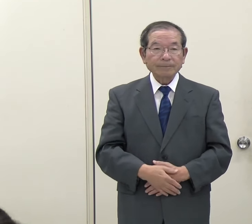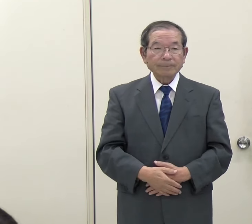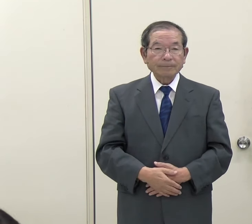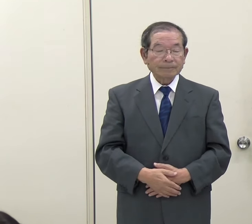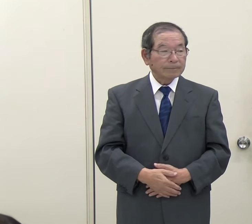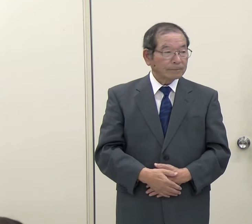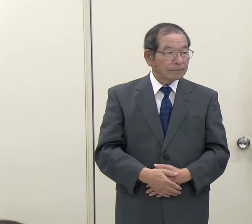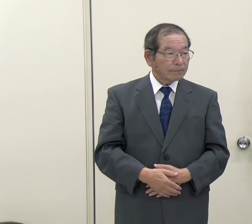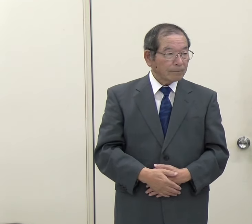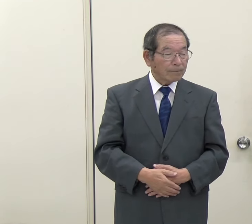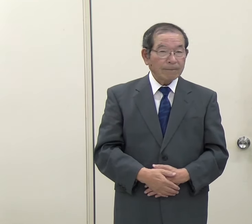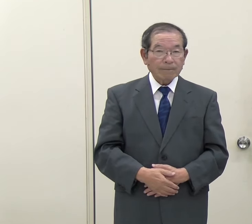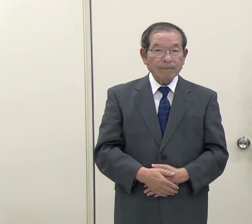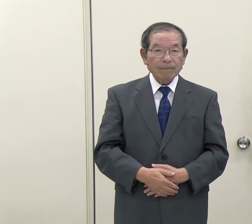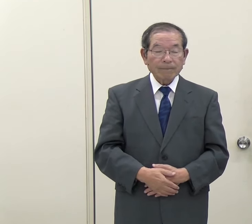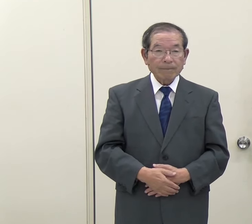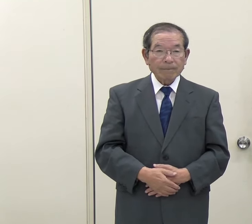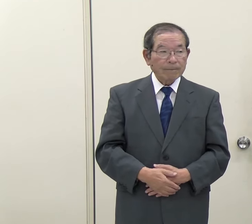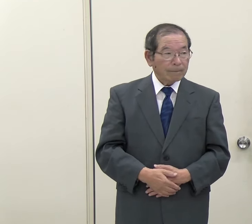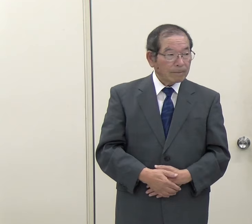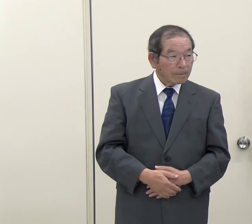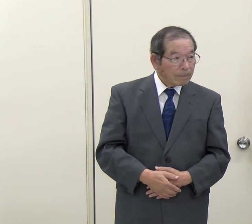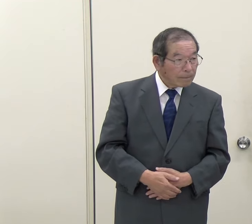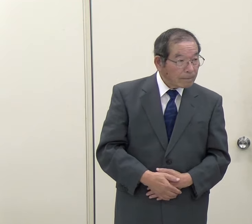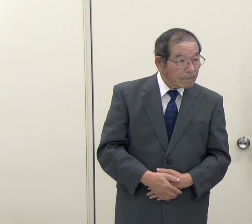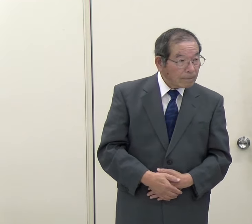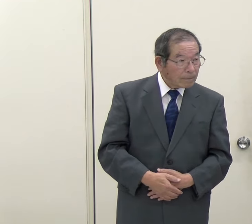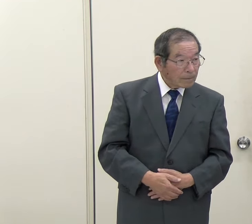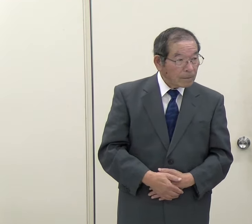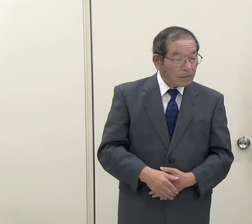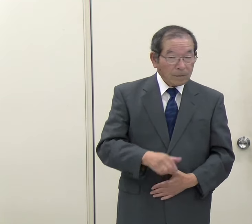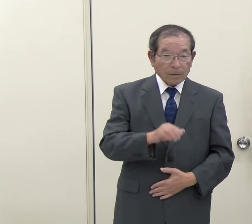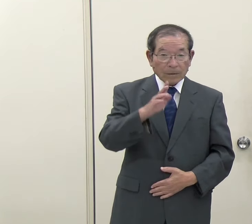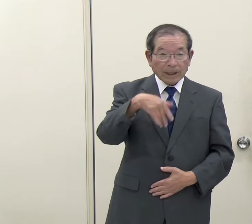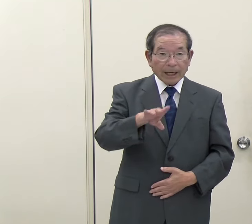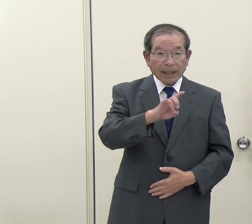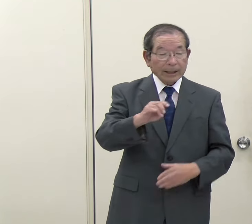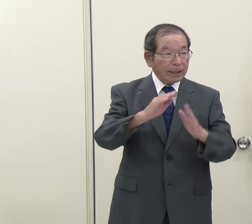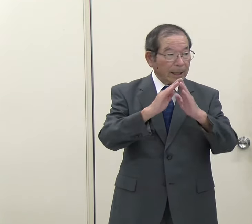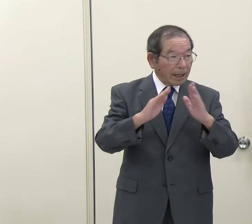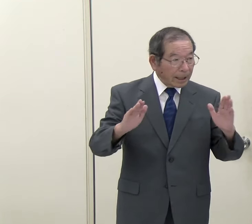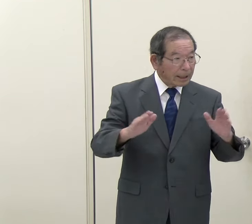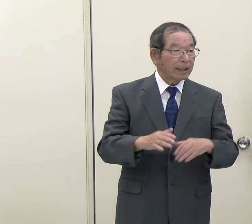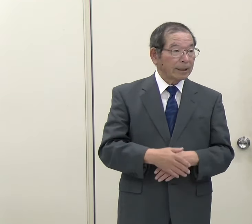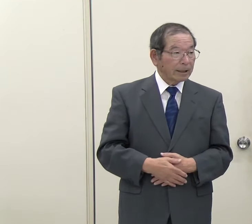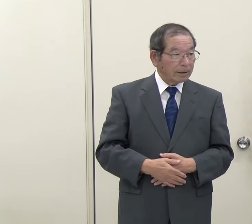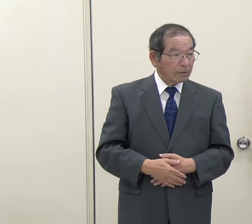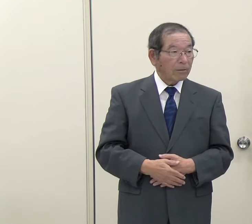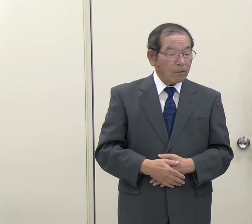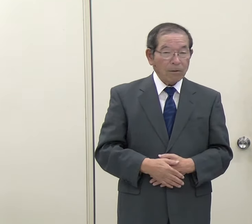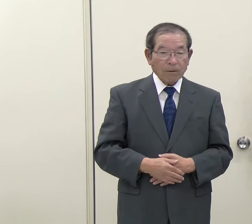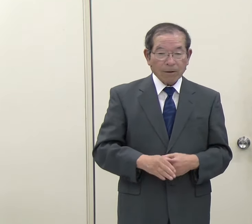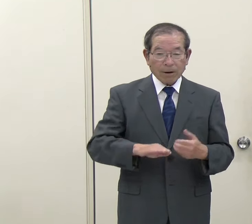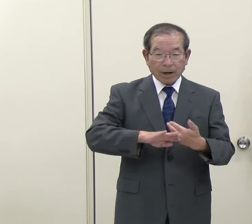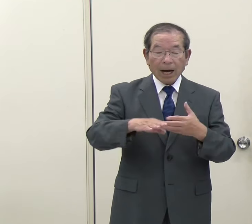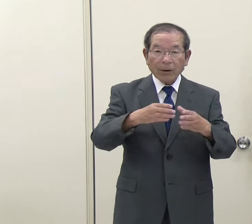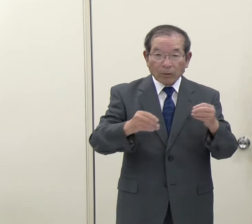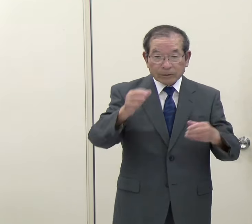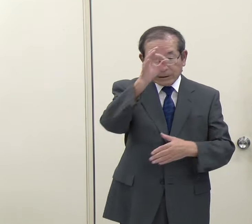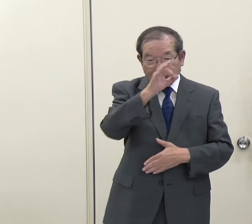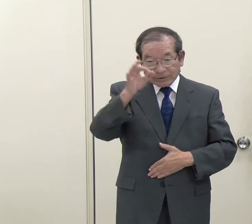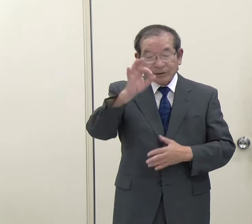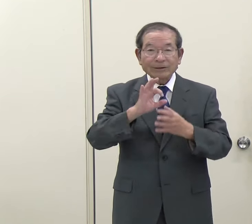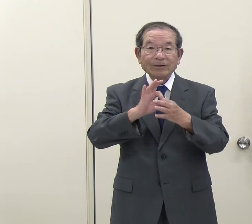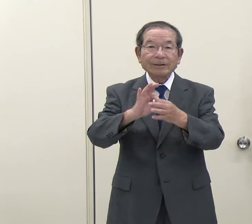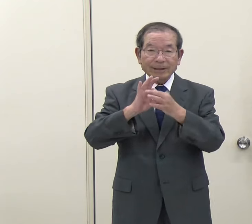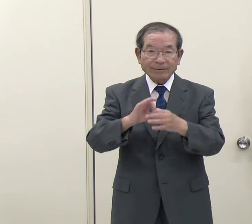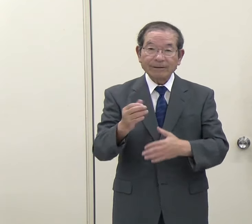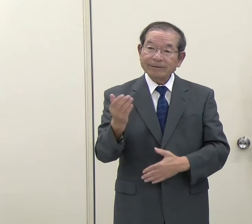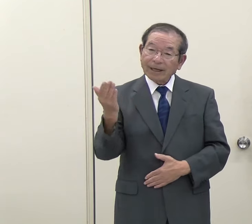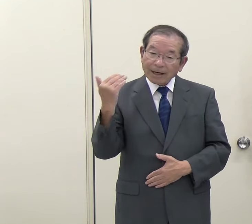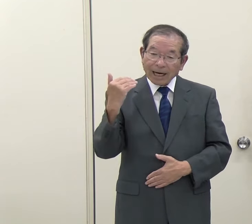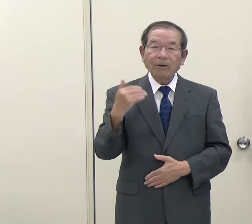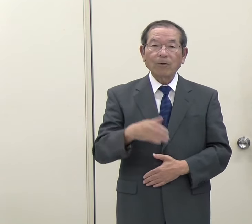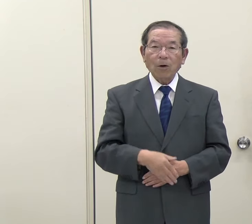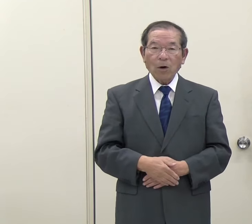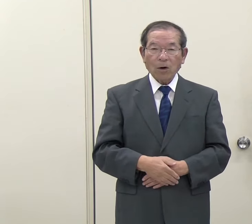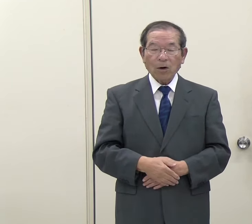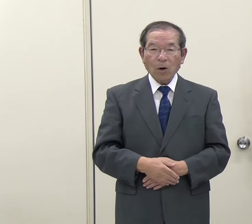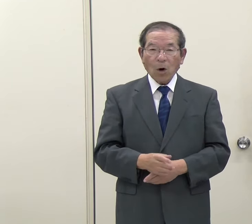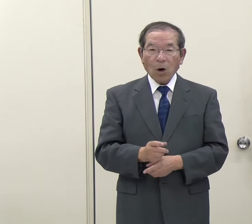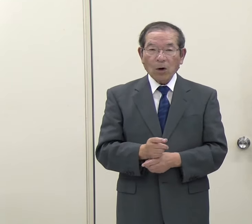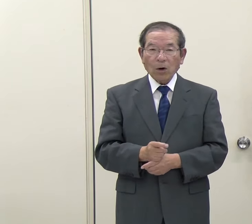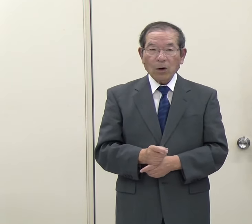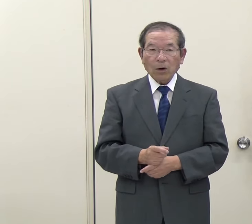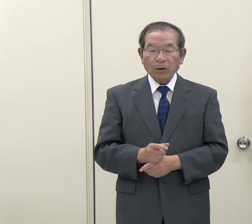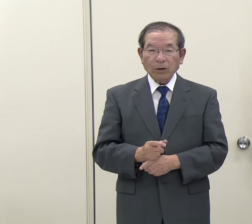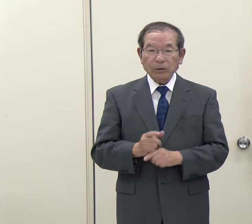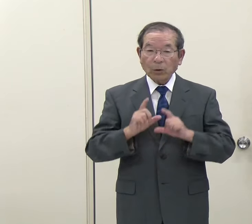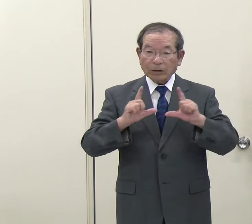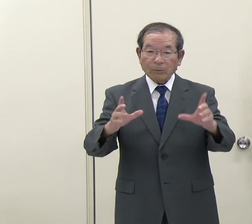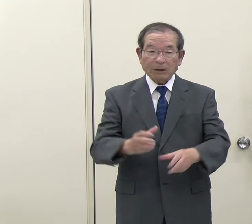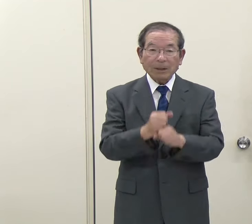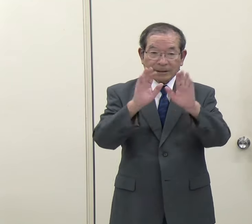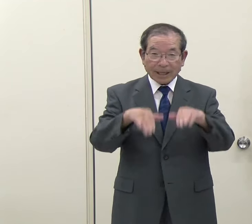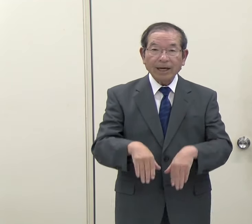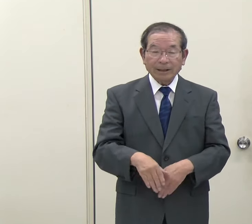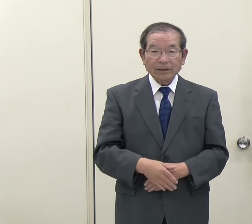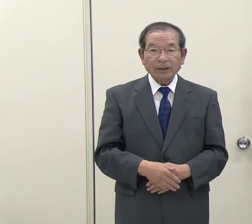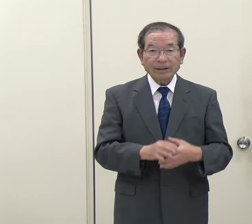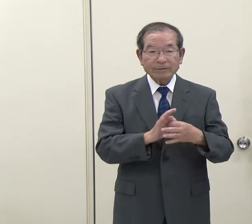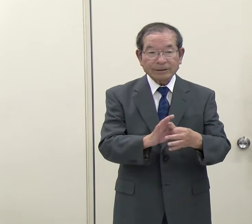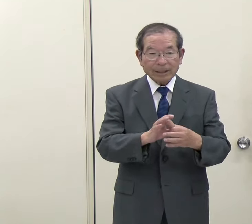（西日本新聞）福岡県議会の海外視察に関し、先般、中間答申をまとめられたと思うのですが、それに対しての知事の受け止めを教えてください。